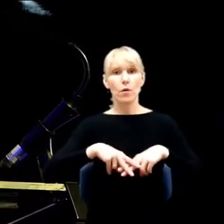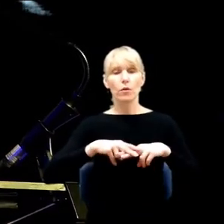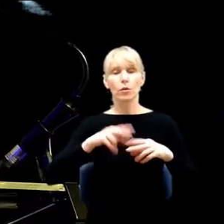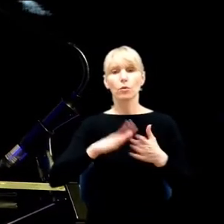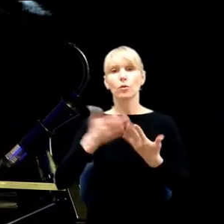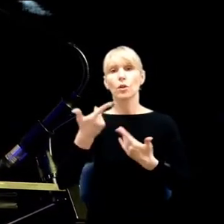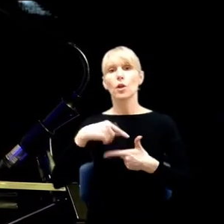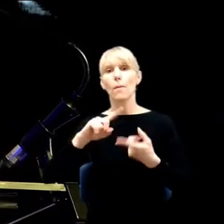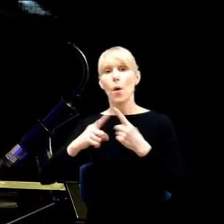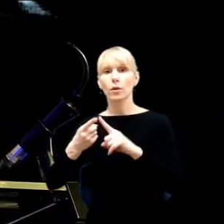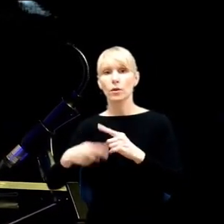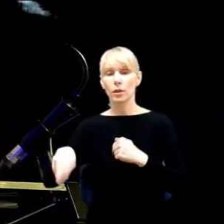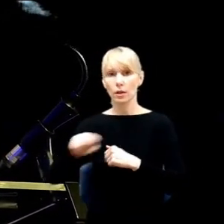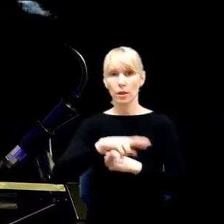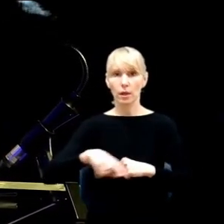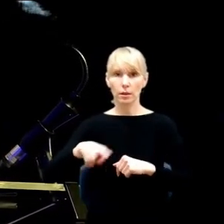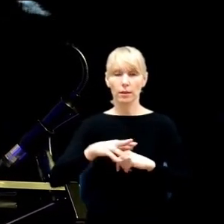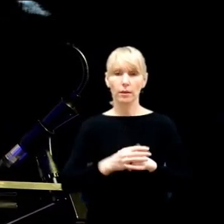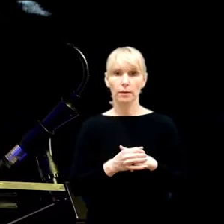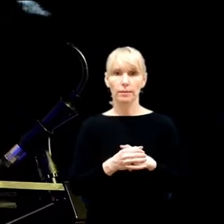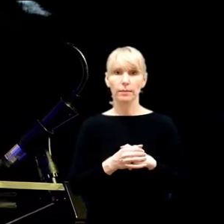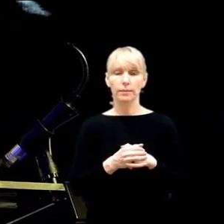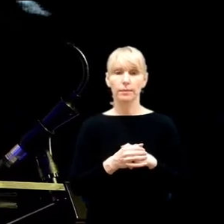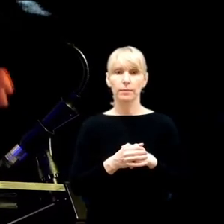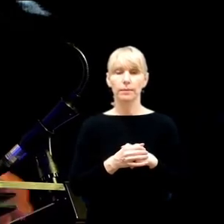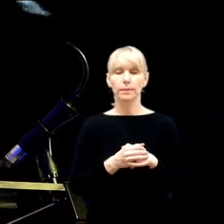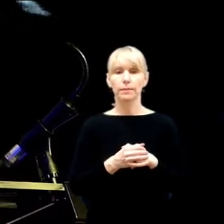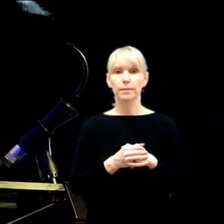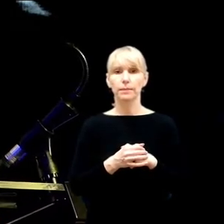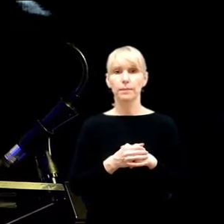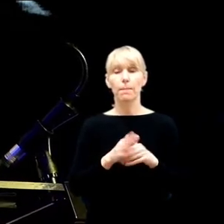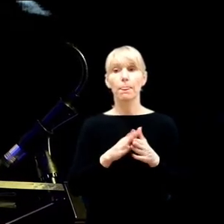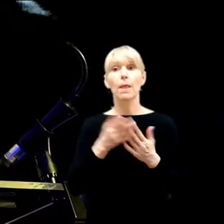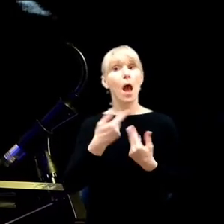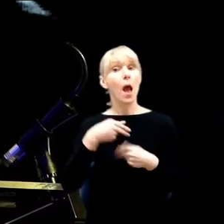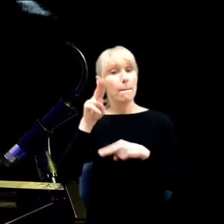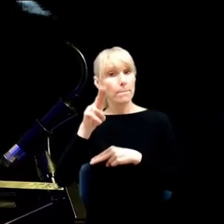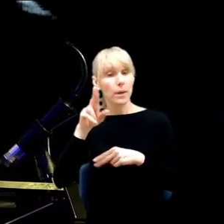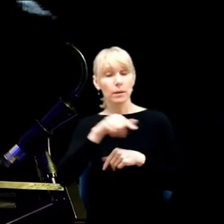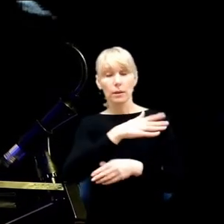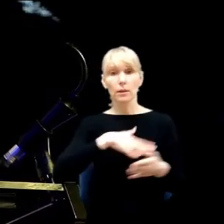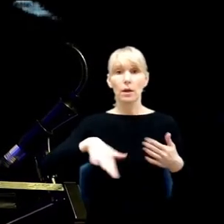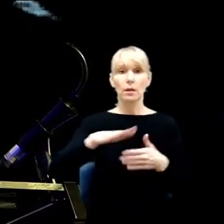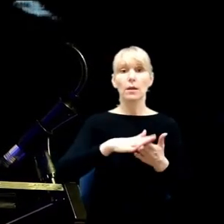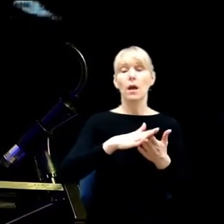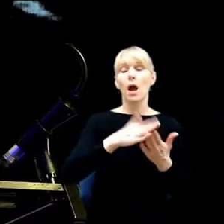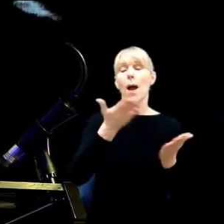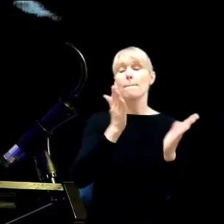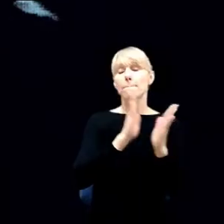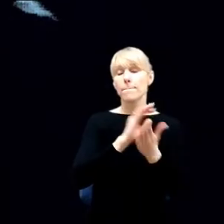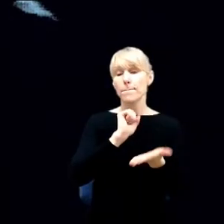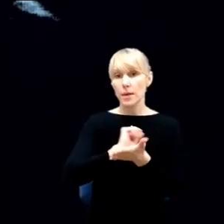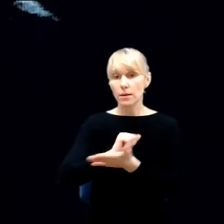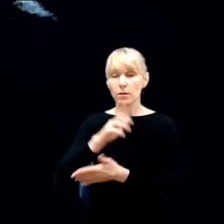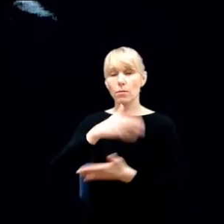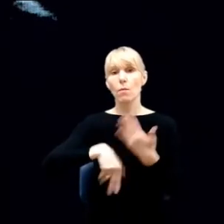Patroni medialni, Szanowni Państwo, to Pismo Architektura i Biznes, Pismo Wspólnota, Portal Komunalny,